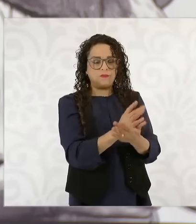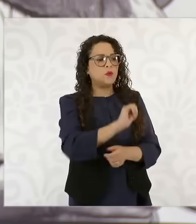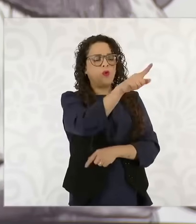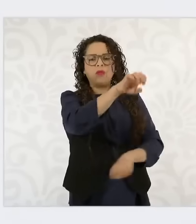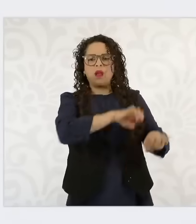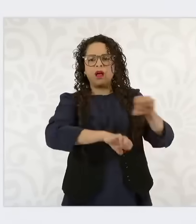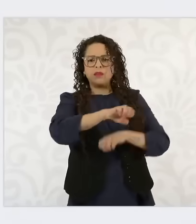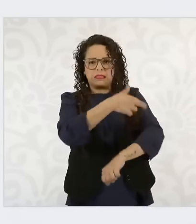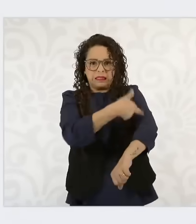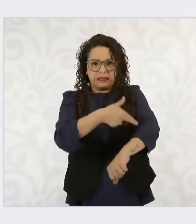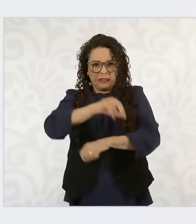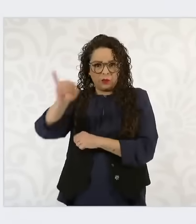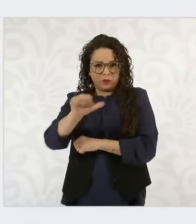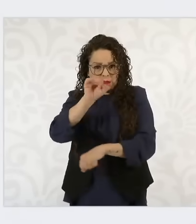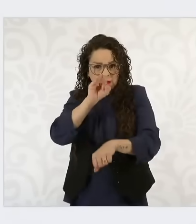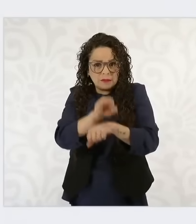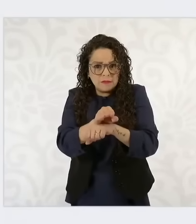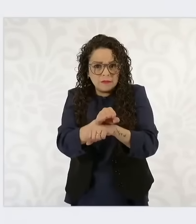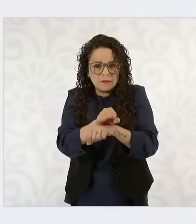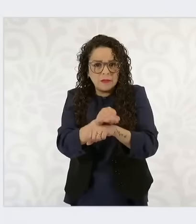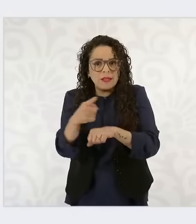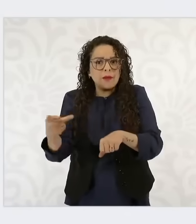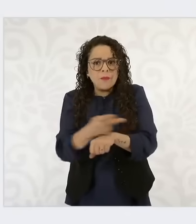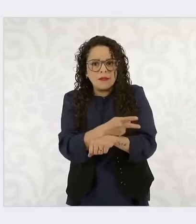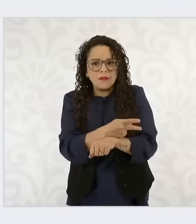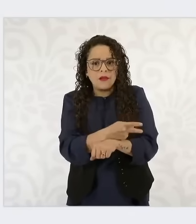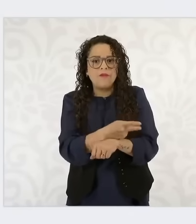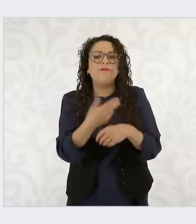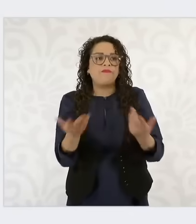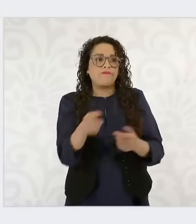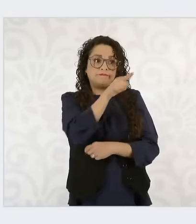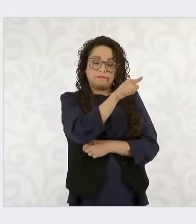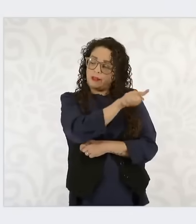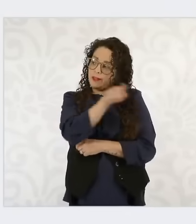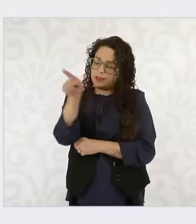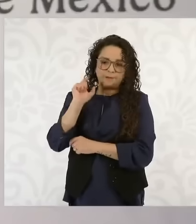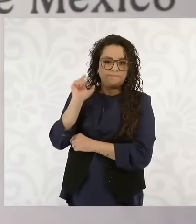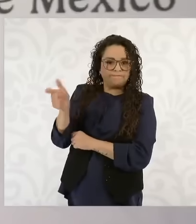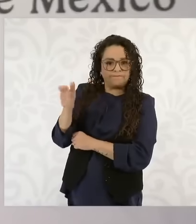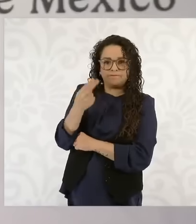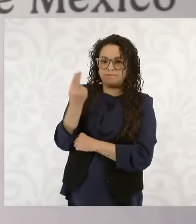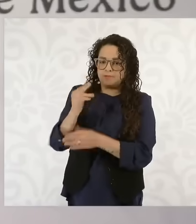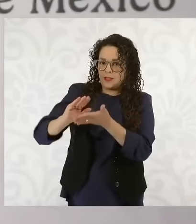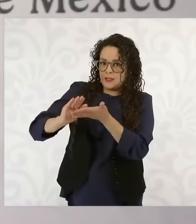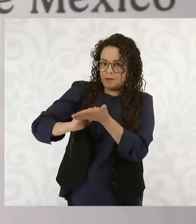permitirles que se pongan en orden. En este caso, por ejemplo, está esta nueva empresa